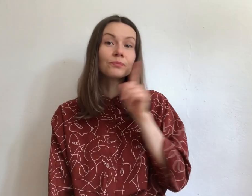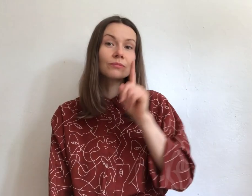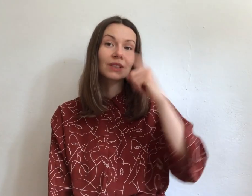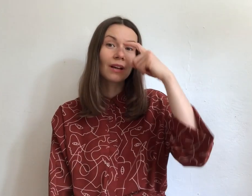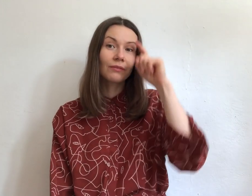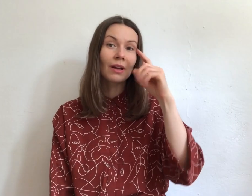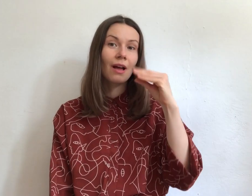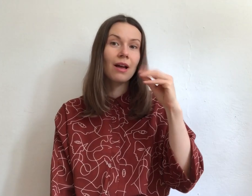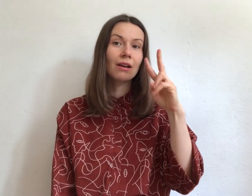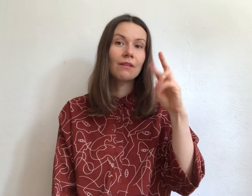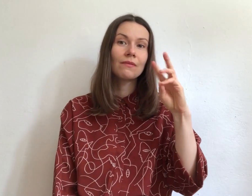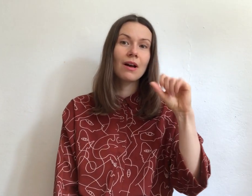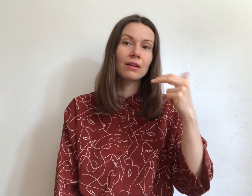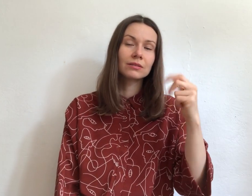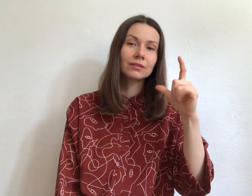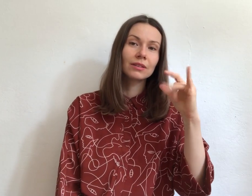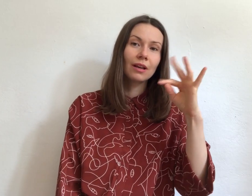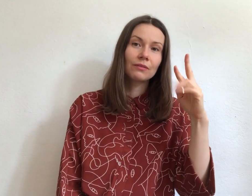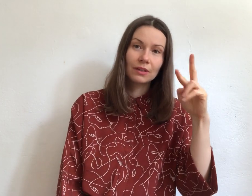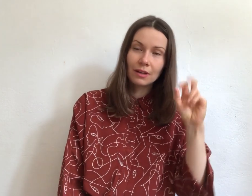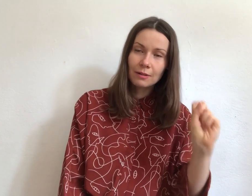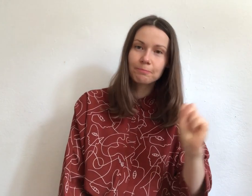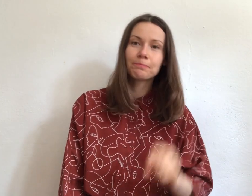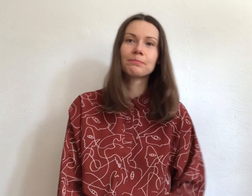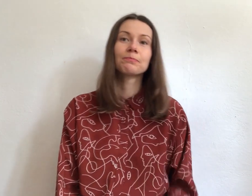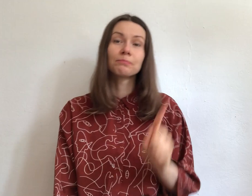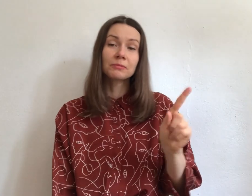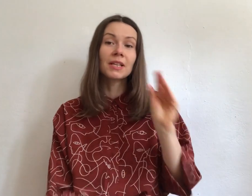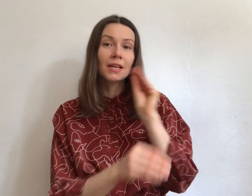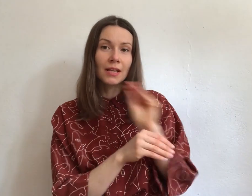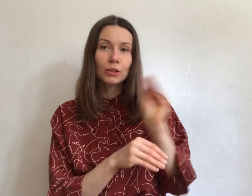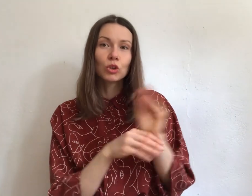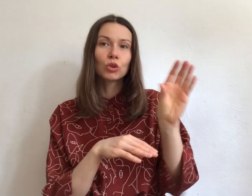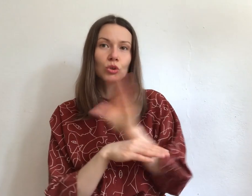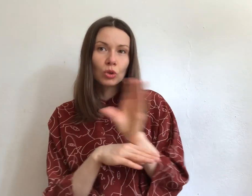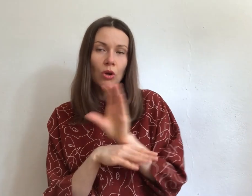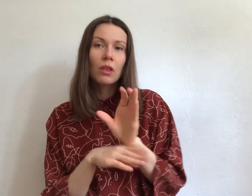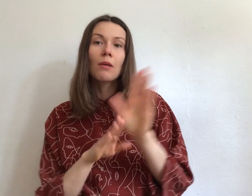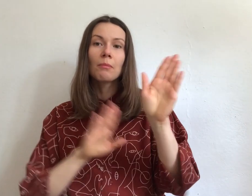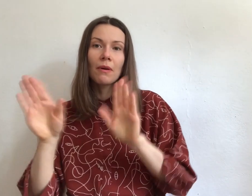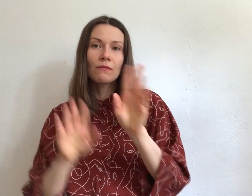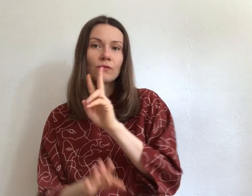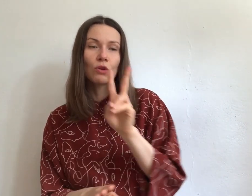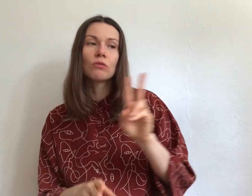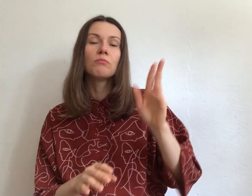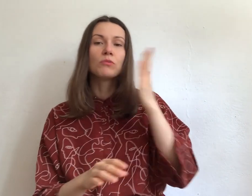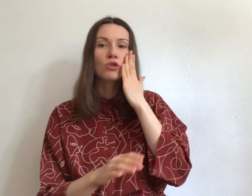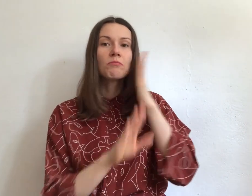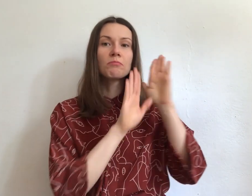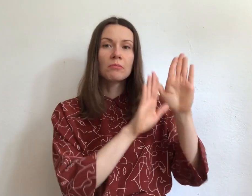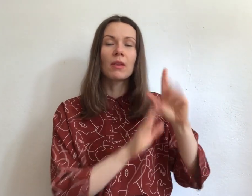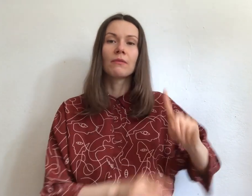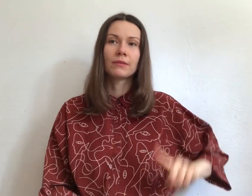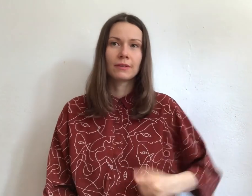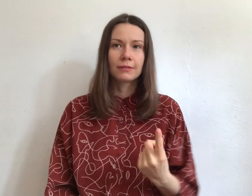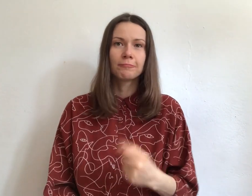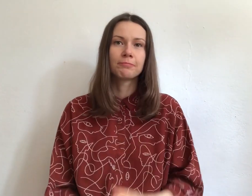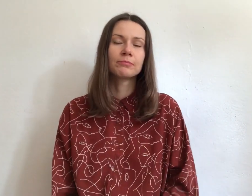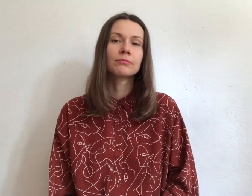Erwan Cifra - trener, coach i performer ze Francji.